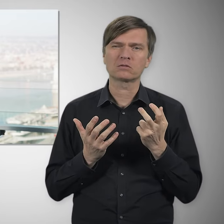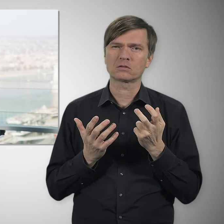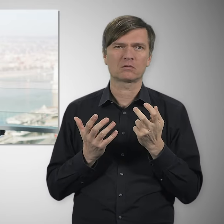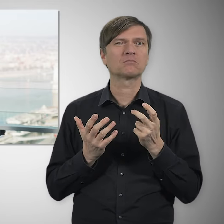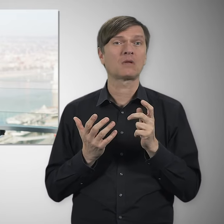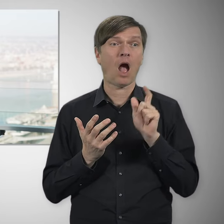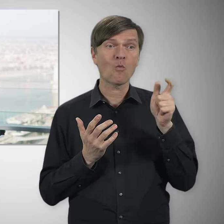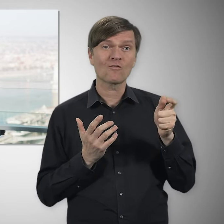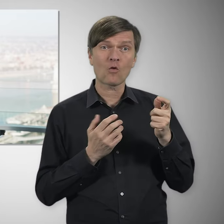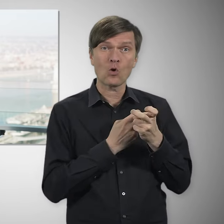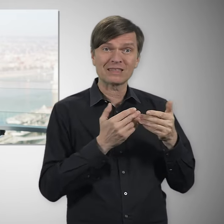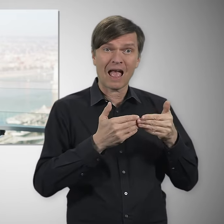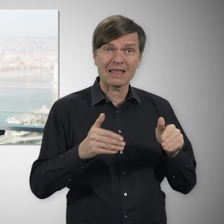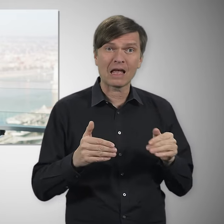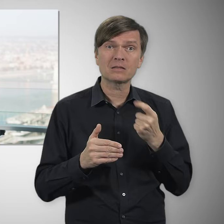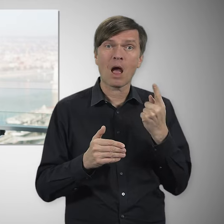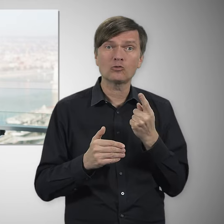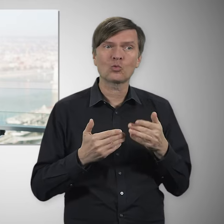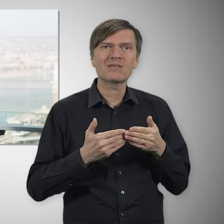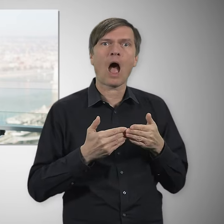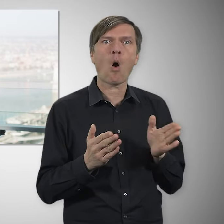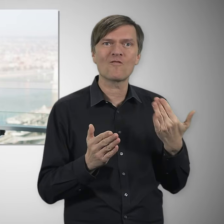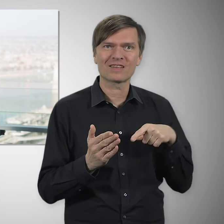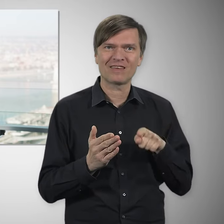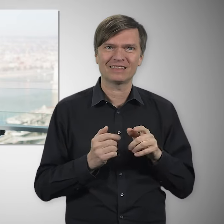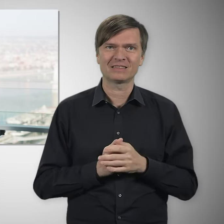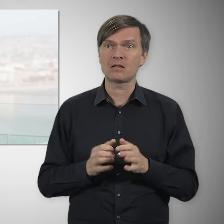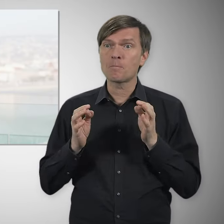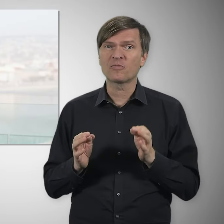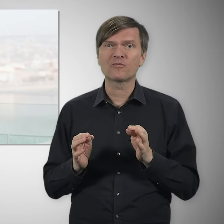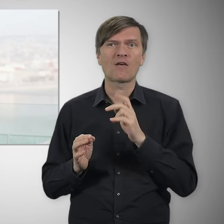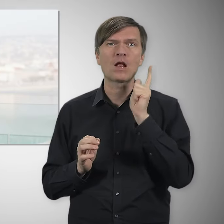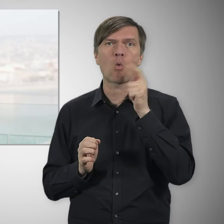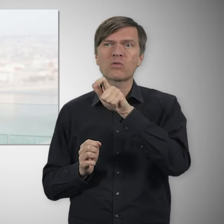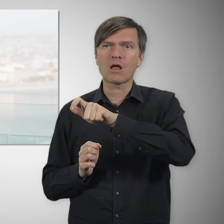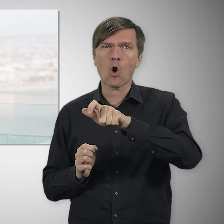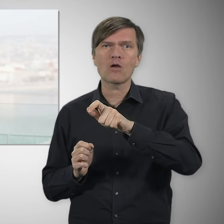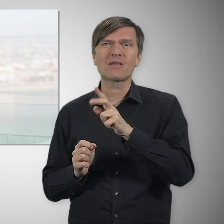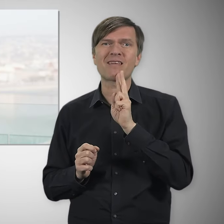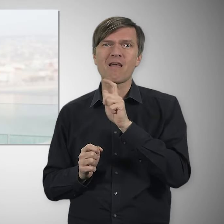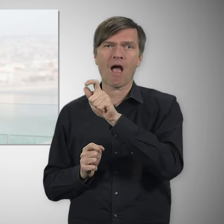als die Grenze nach Österreich schon mal ein paar Stunden lang offen war. Hunderten von Bürgerinnen und Bürgern